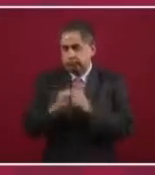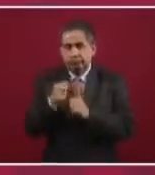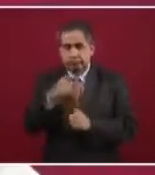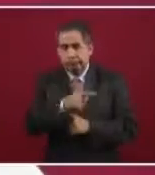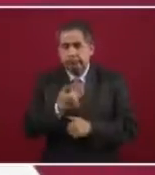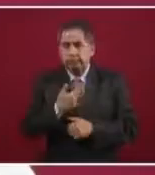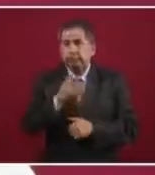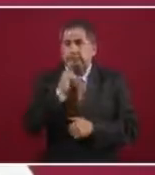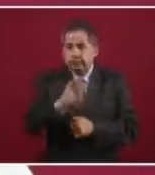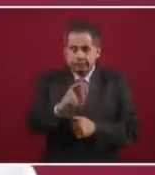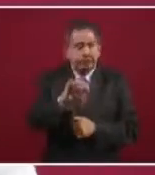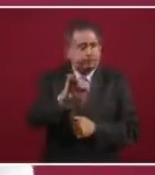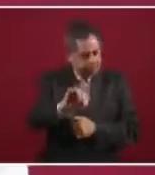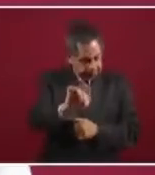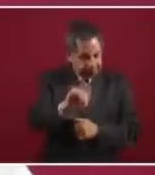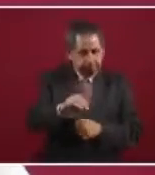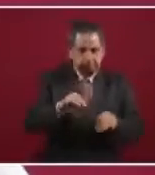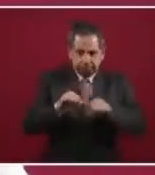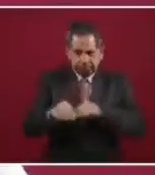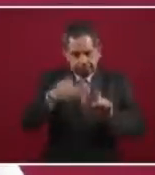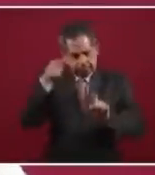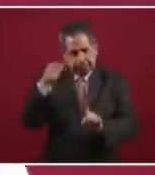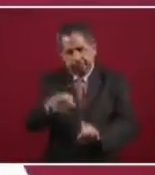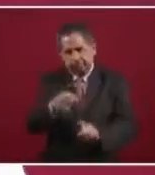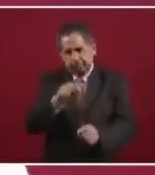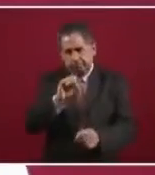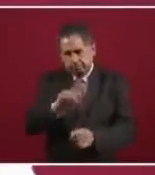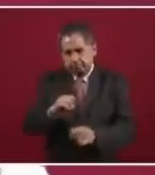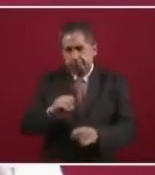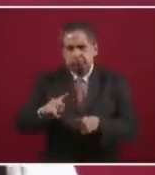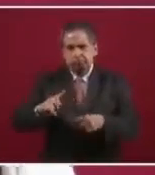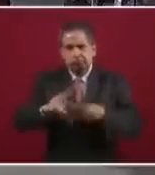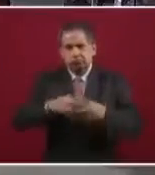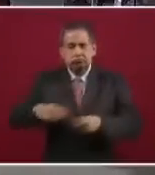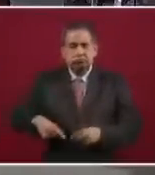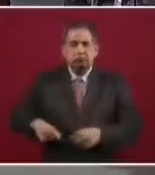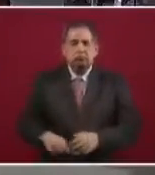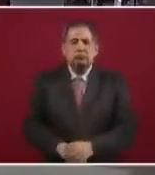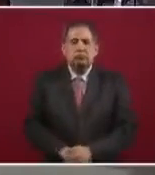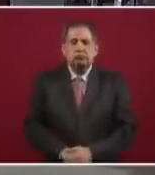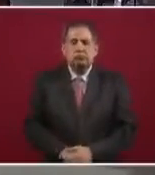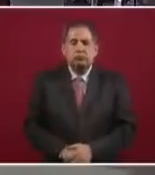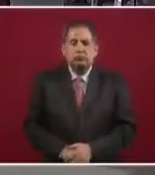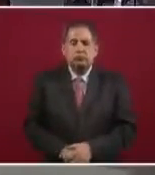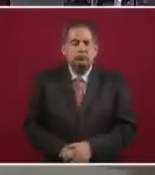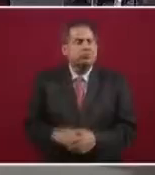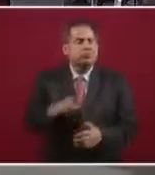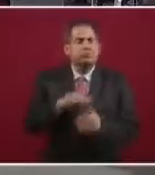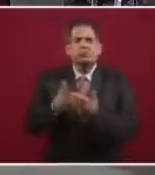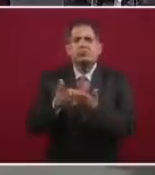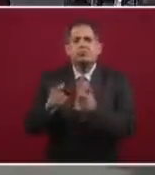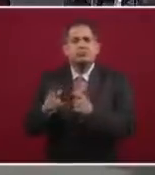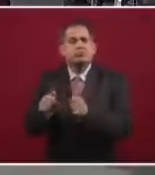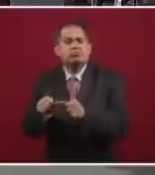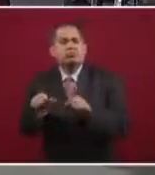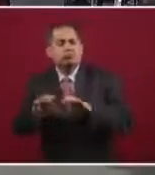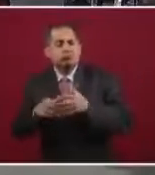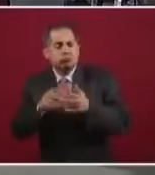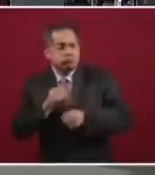Lo que le quiero contestar es que sí se está trabajando en ese punto en particular en este gobierno. Hay un área incluso que se dedica hacer estas investigaciones, que parece ser que está